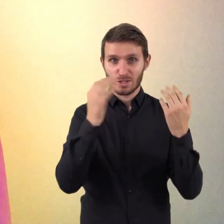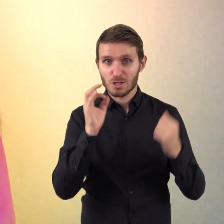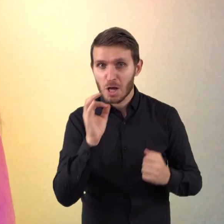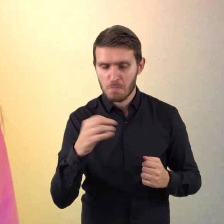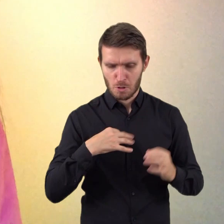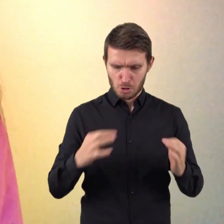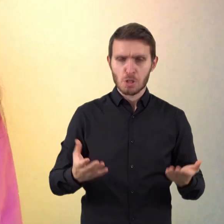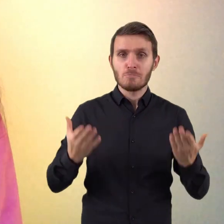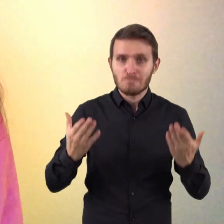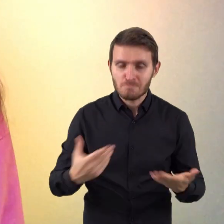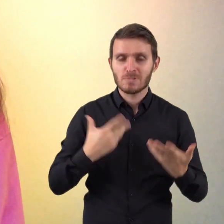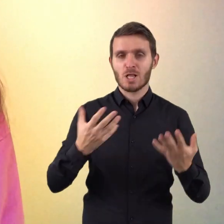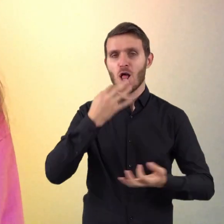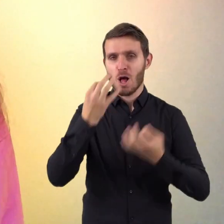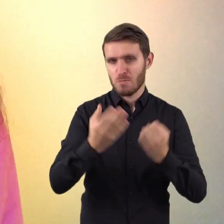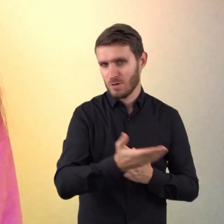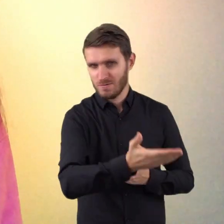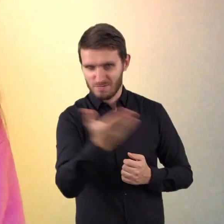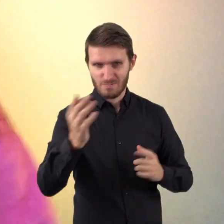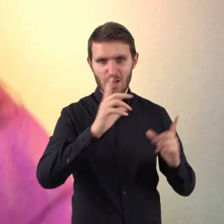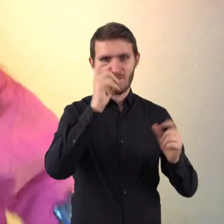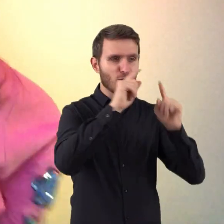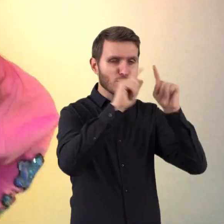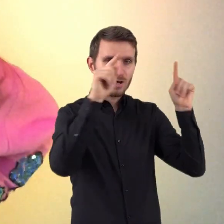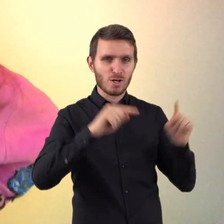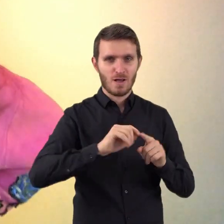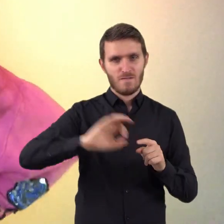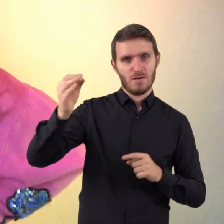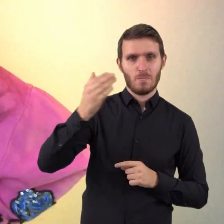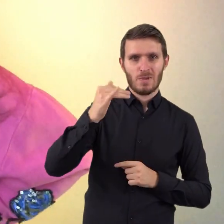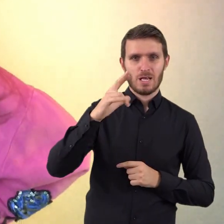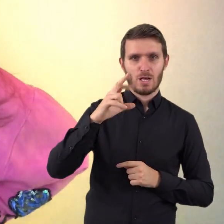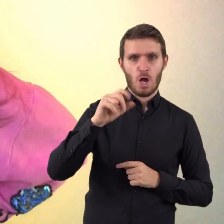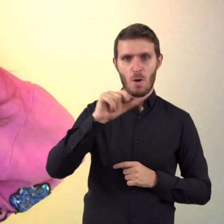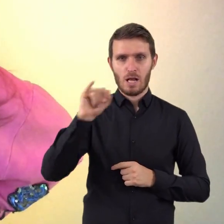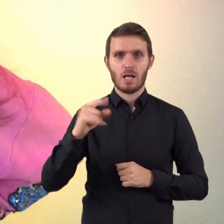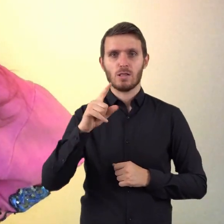Dzień dobry. Jestem tu dzisiaj po to, aby opowiedzieć Państwu o fotografii Mikołaja Długosza.